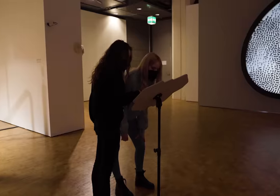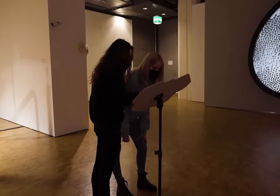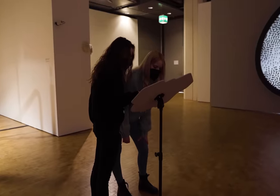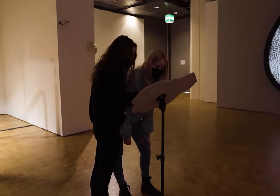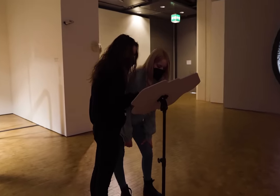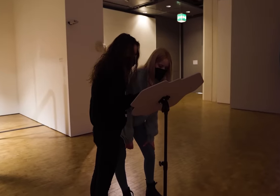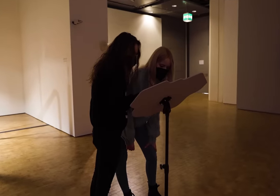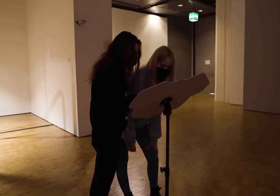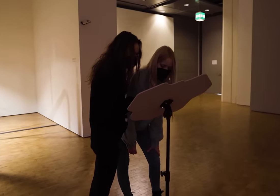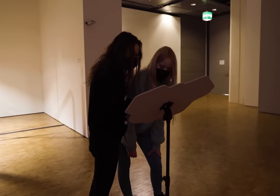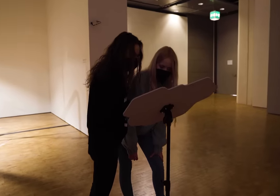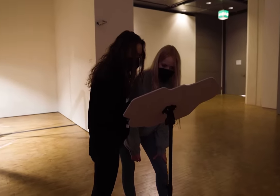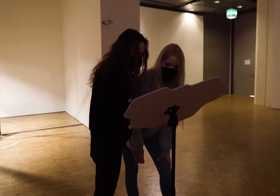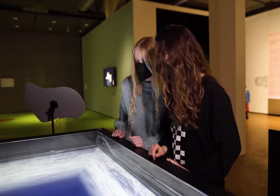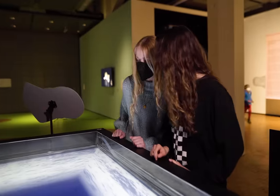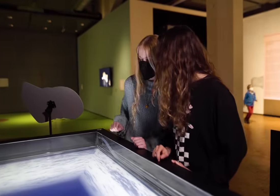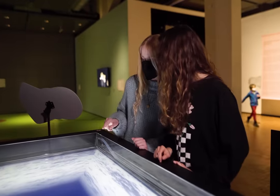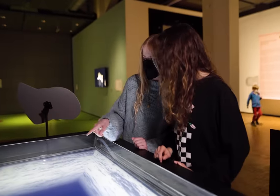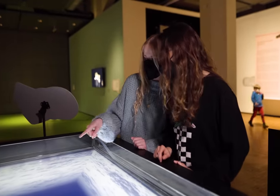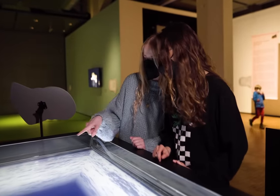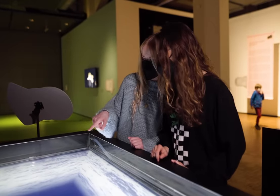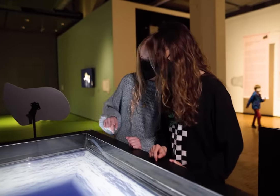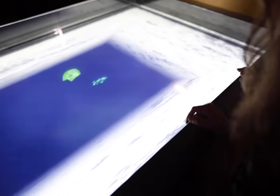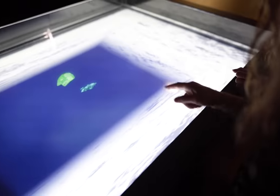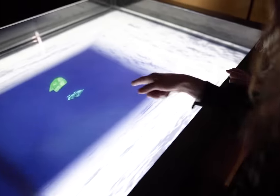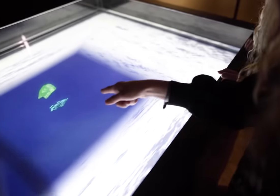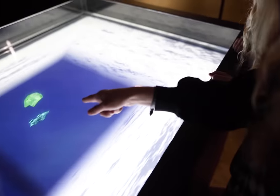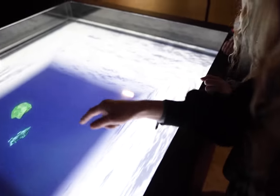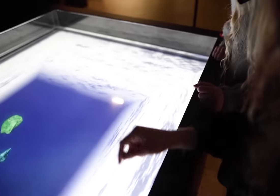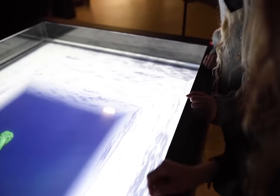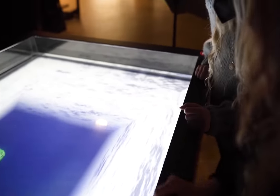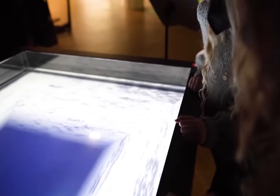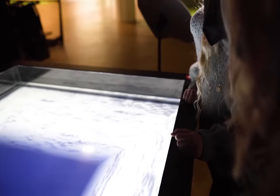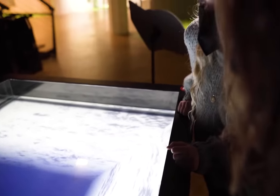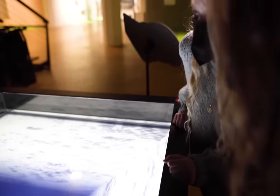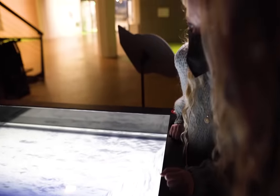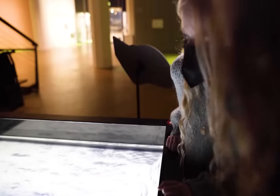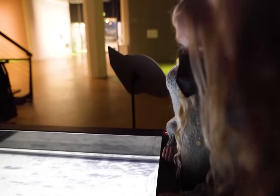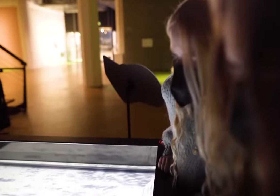Also durch ihre Krankheit hat sich unsere Freundschaft ziemlich gefestigt. Für mich gab's nie 'nen Grund zu sagen: